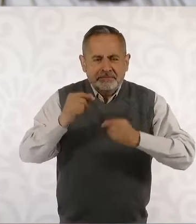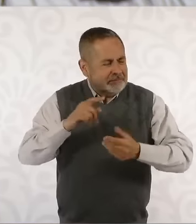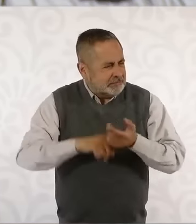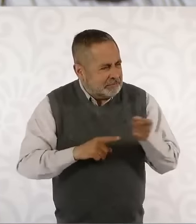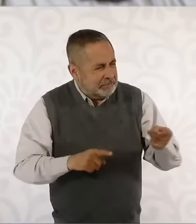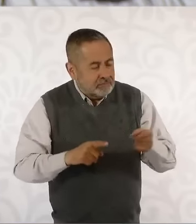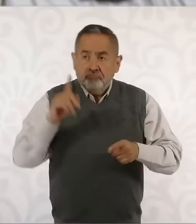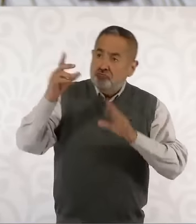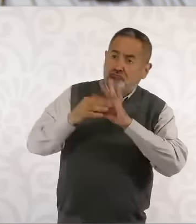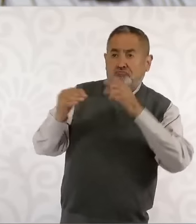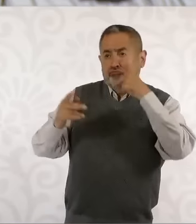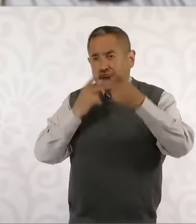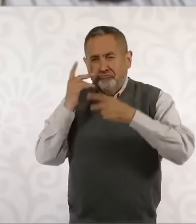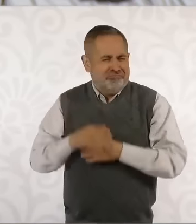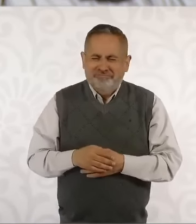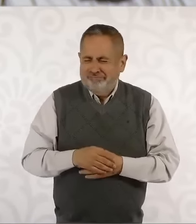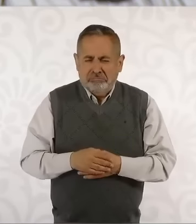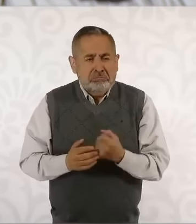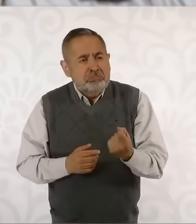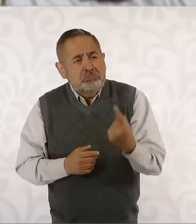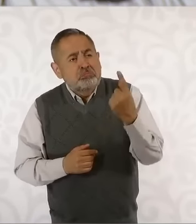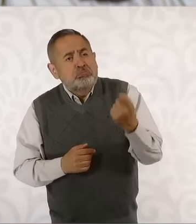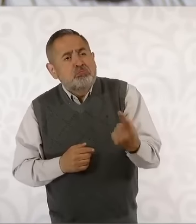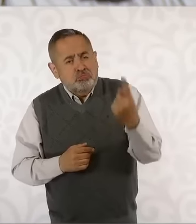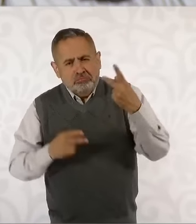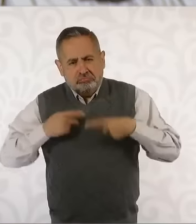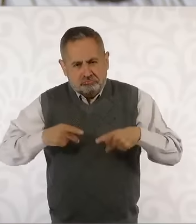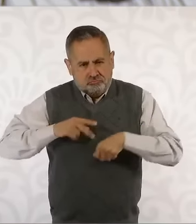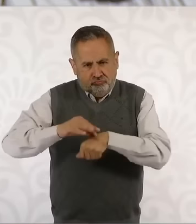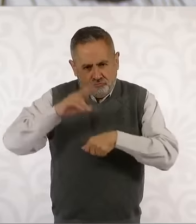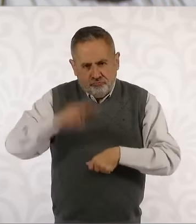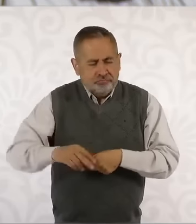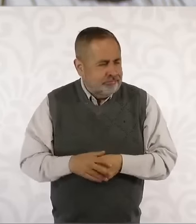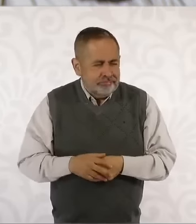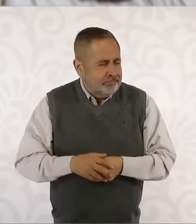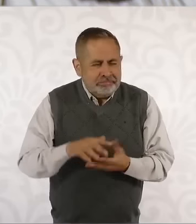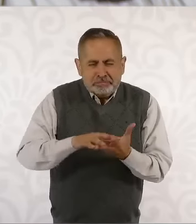Hay algunas personas visibles, pero ahora pues quienes se hacen visibles pues es justamente el